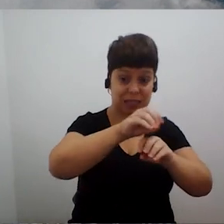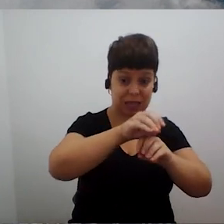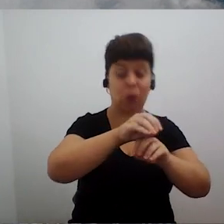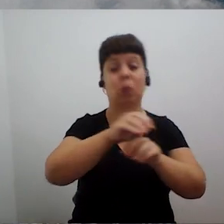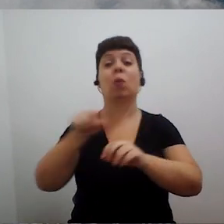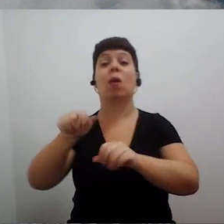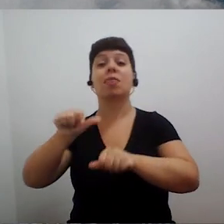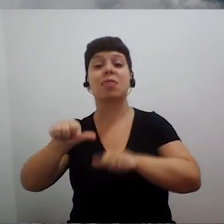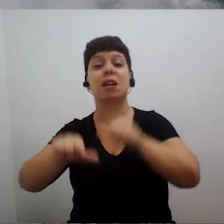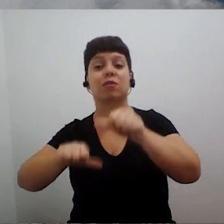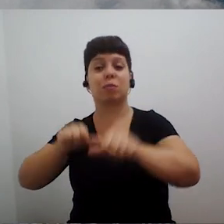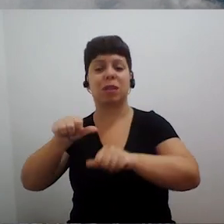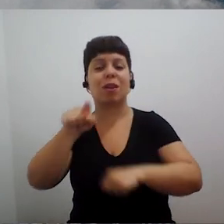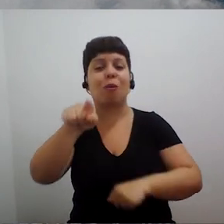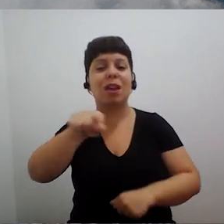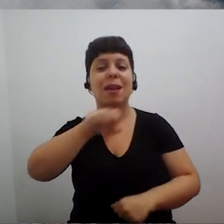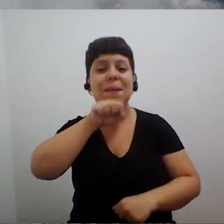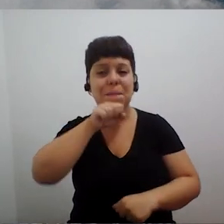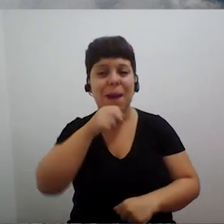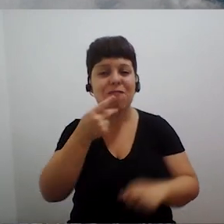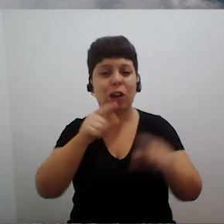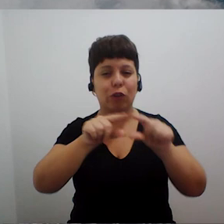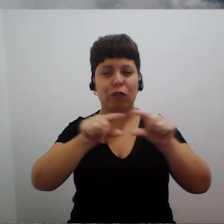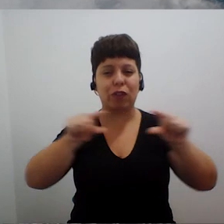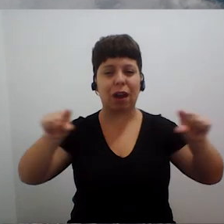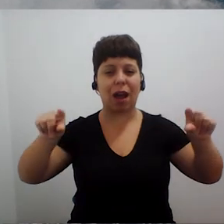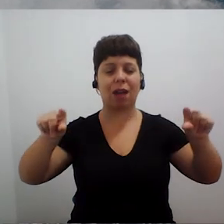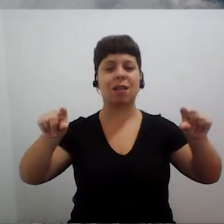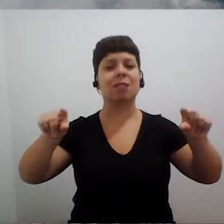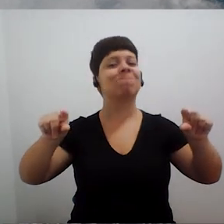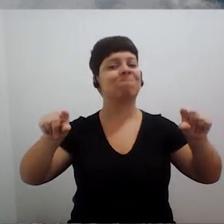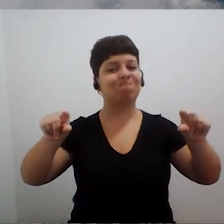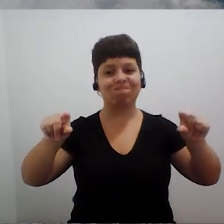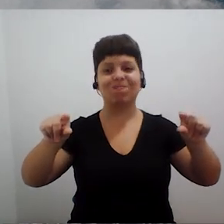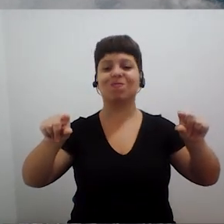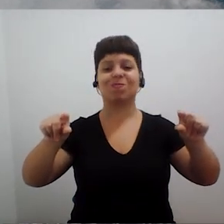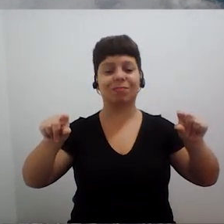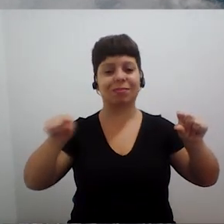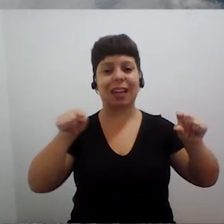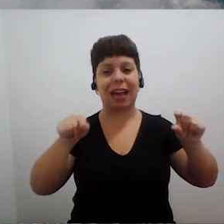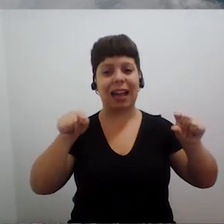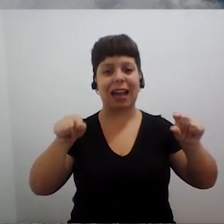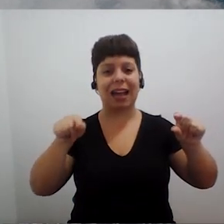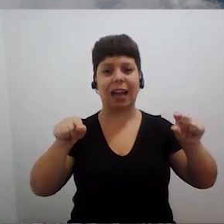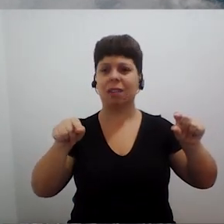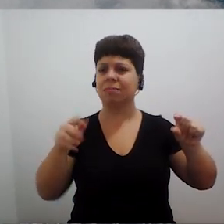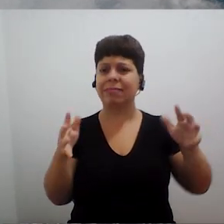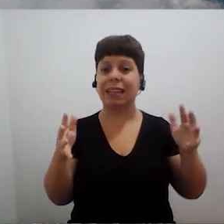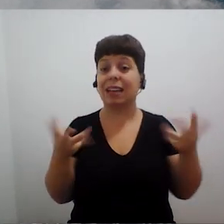e tem uma expressão que a senhora usou, uma frase que a senhora falou que eu acho que ela é incrível